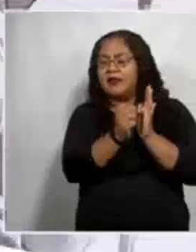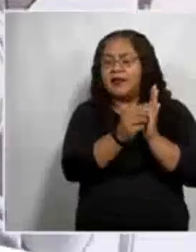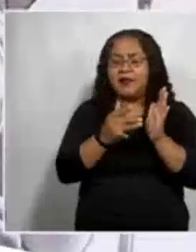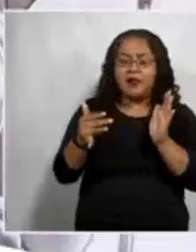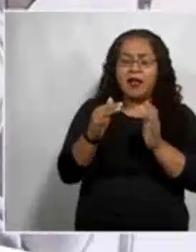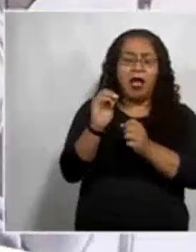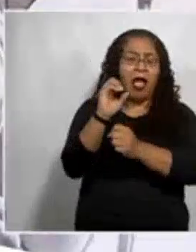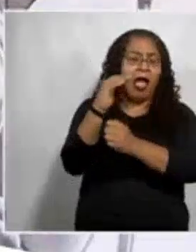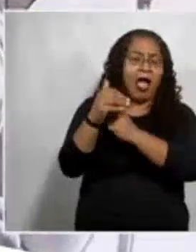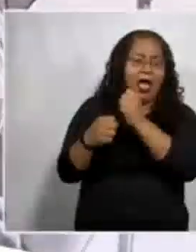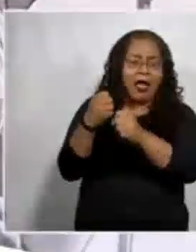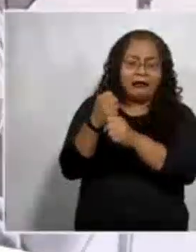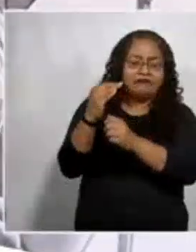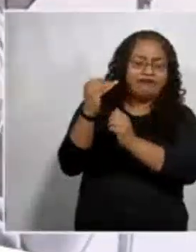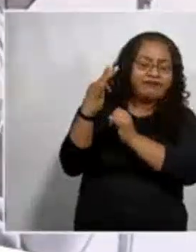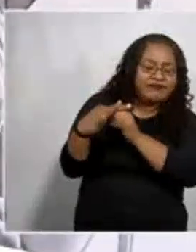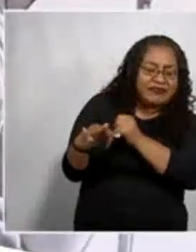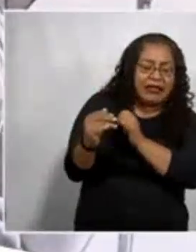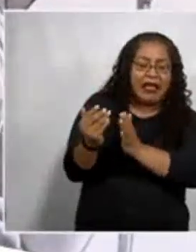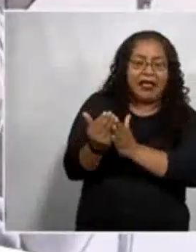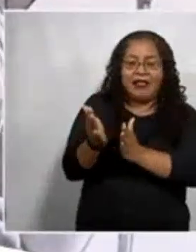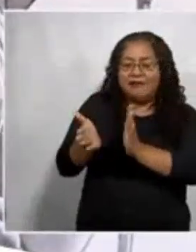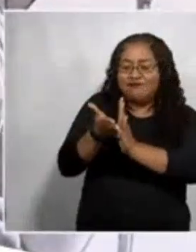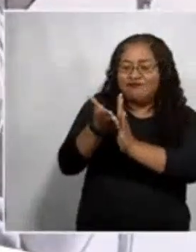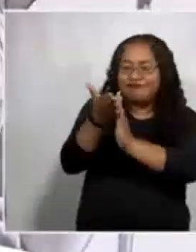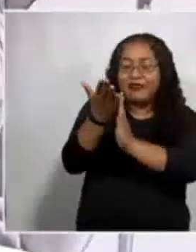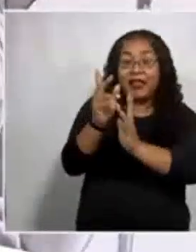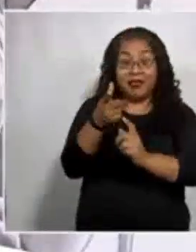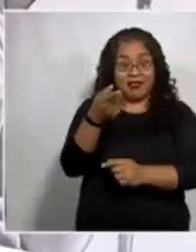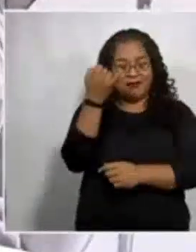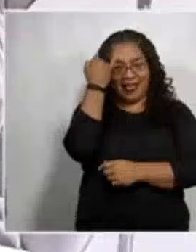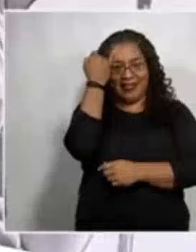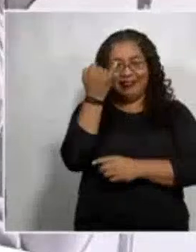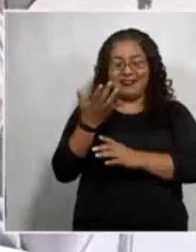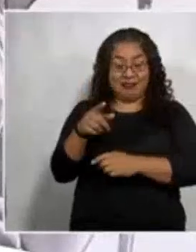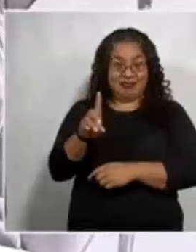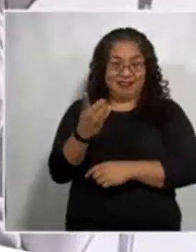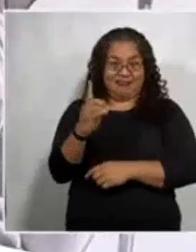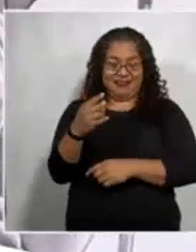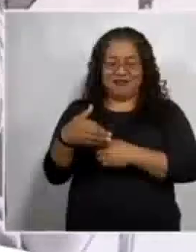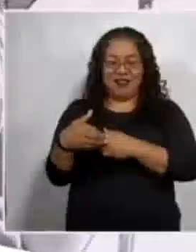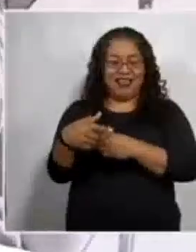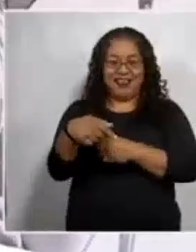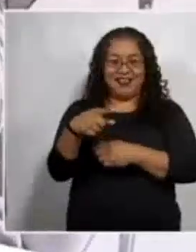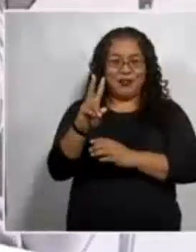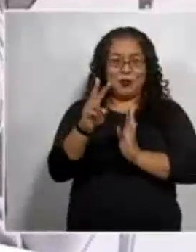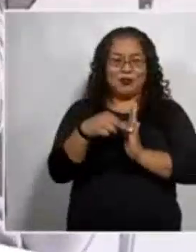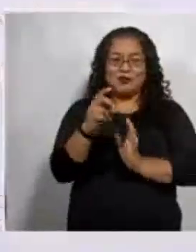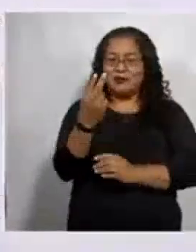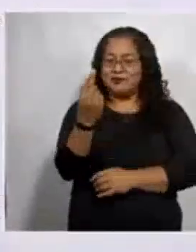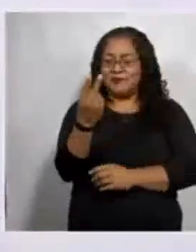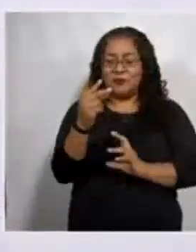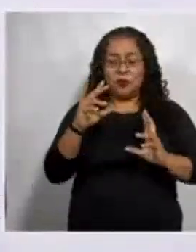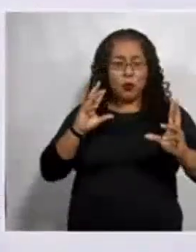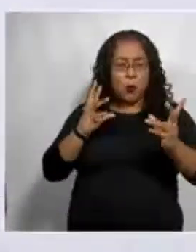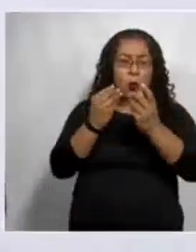ido inaugurando. Fíjense, a diciembre de este año, entre hospitales del IMS,